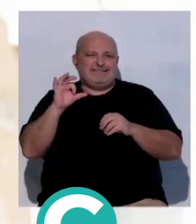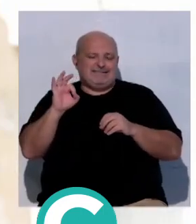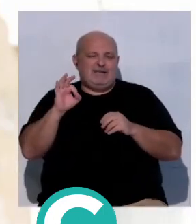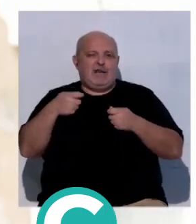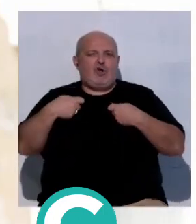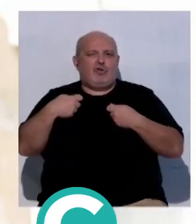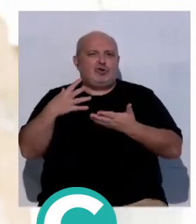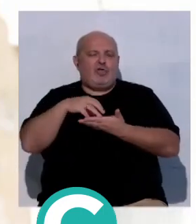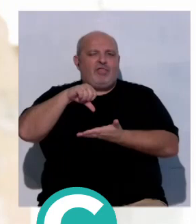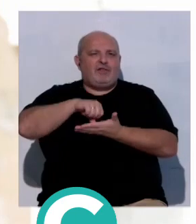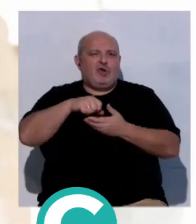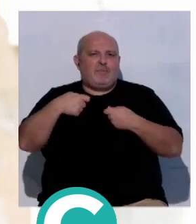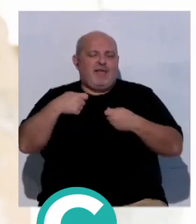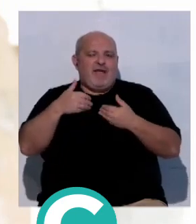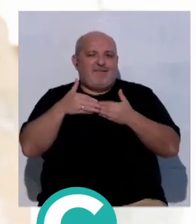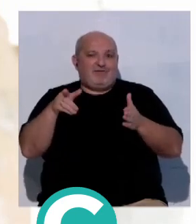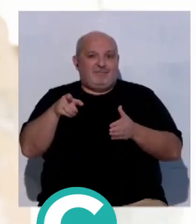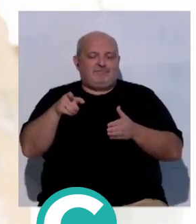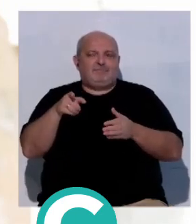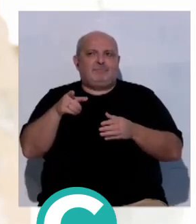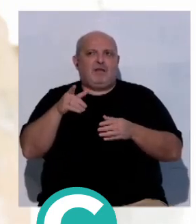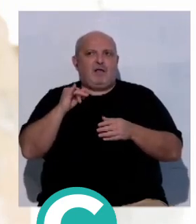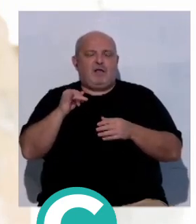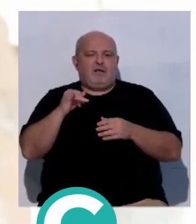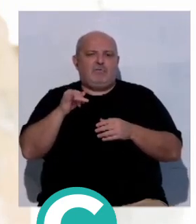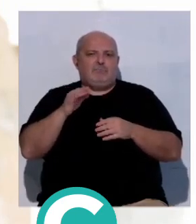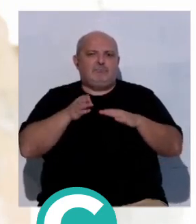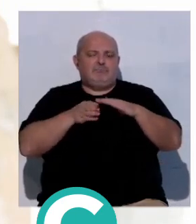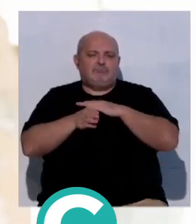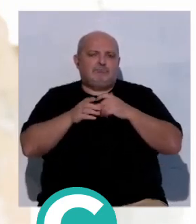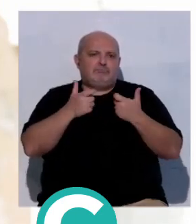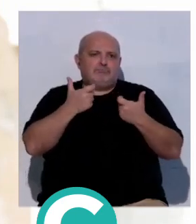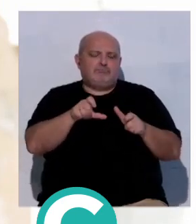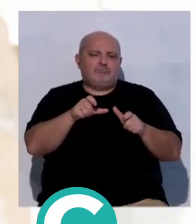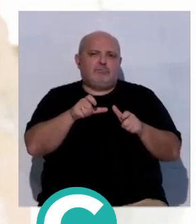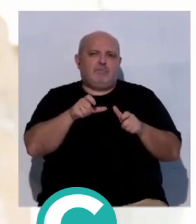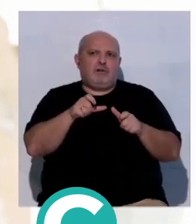de centro comercial abierto pues van a tener a pie de calle tanto los que están a pie de calle